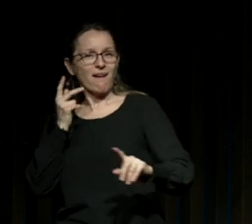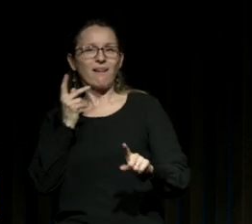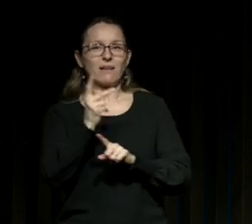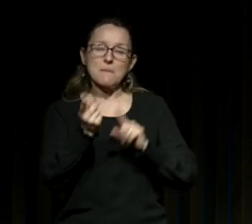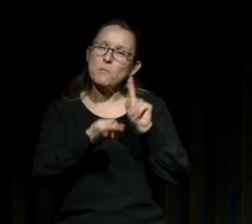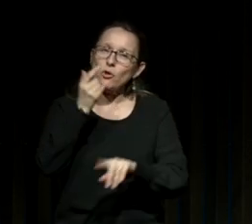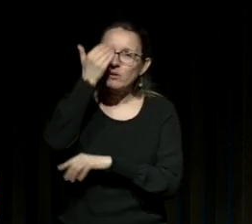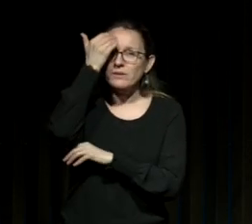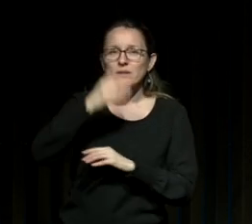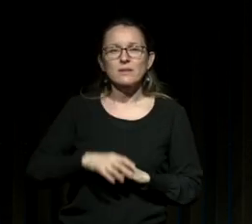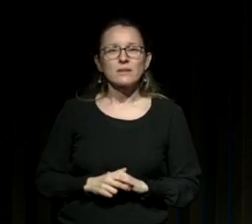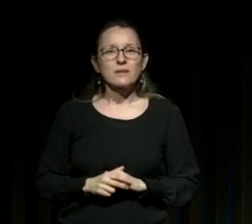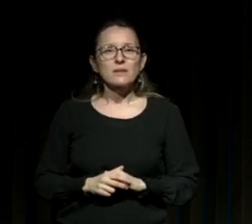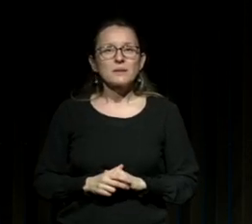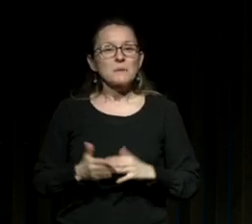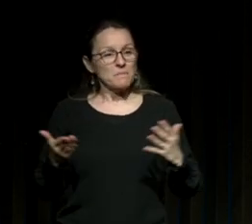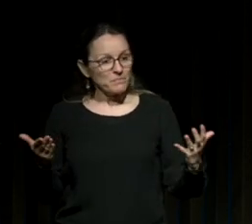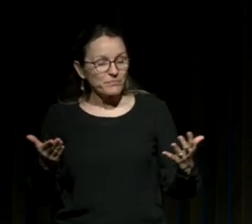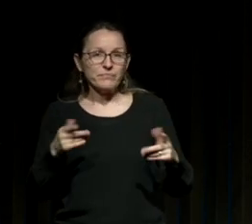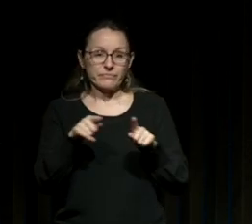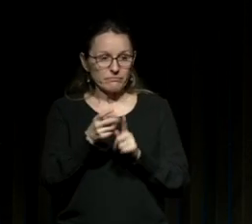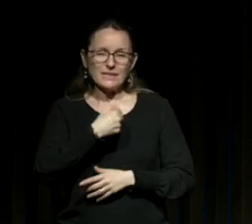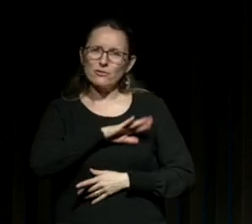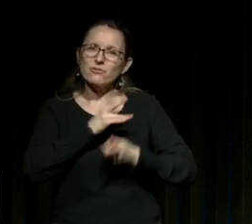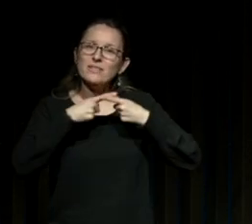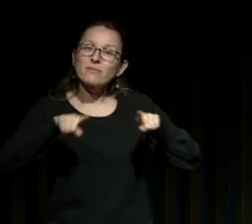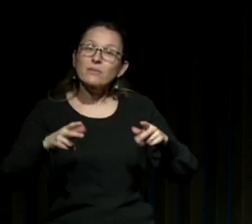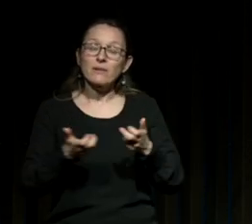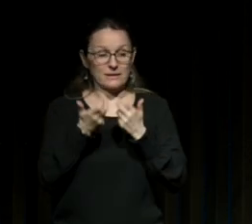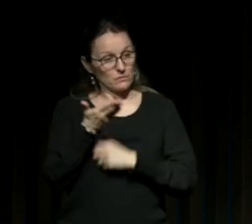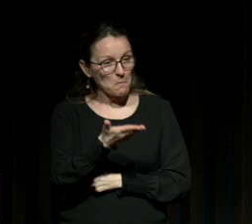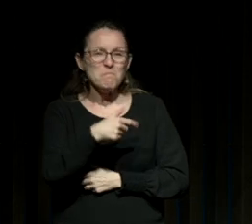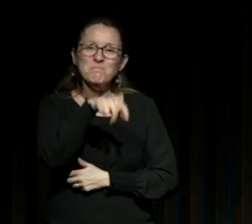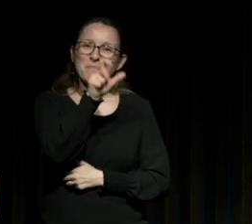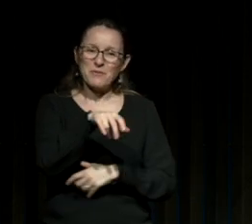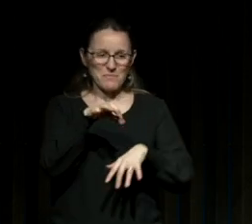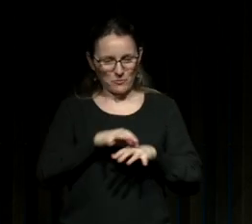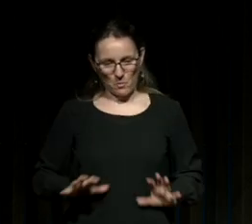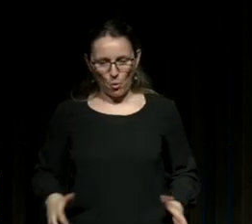on va pas abordé de la même façon un patient qui en phase de stabilisation pondérale en phase de